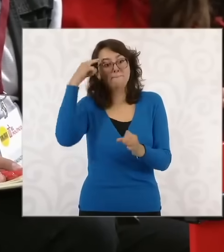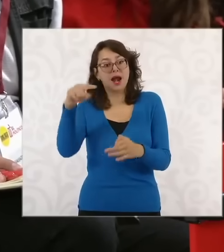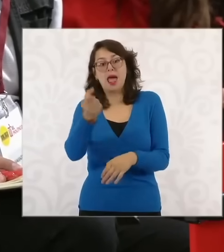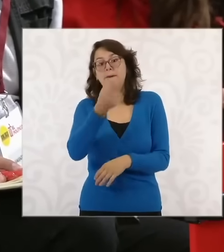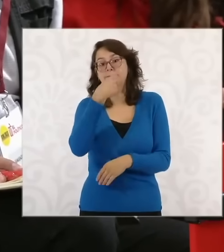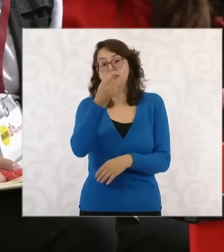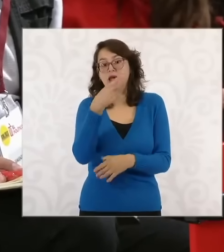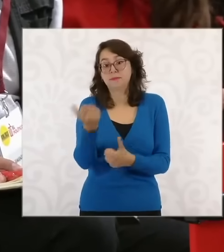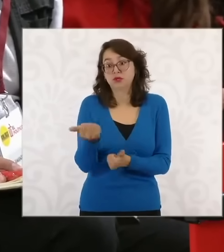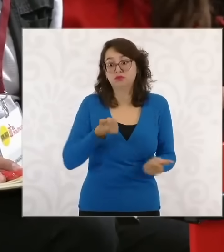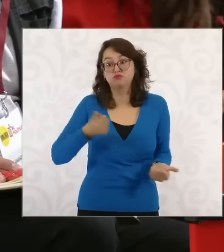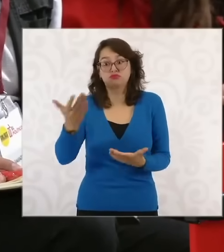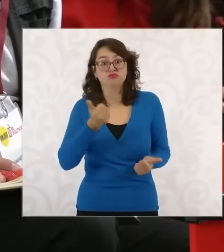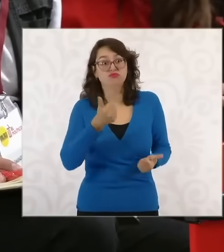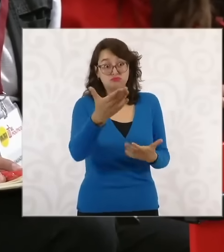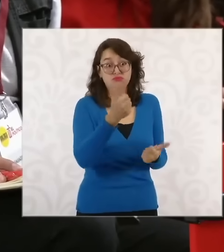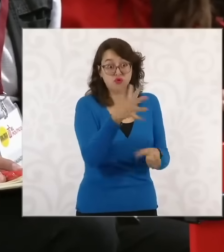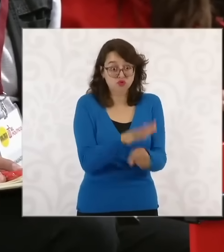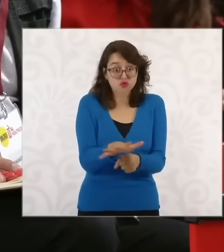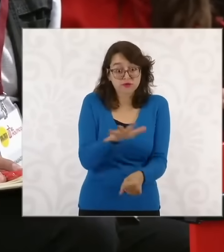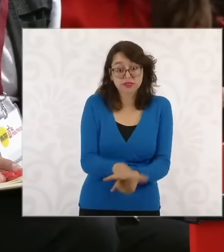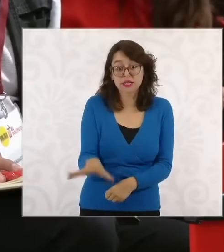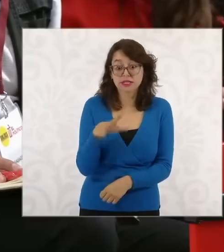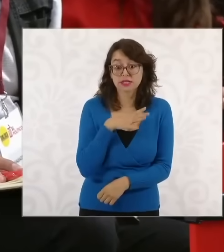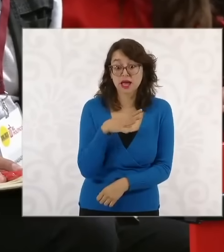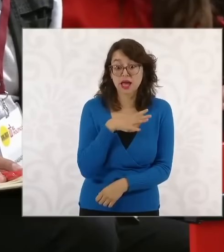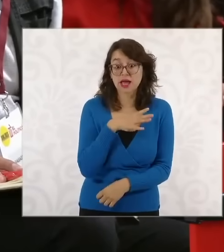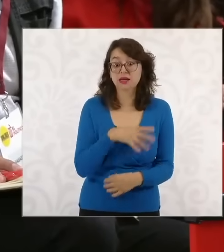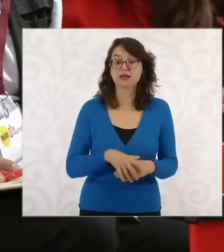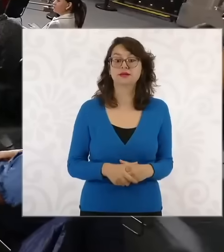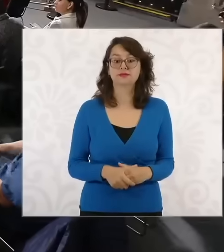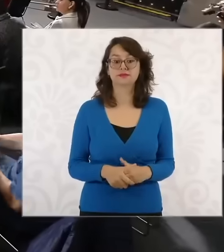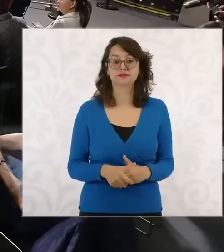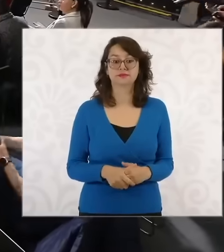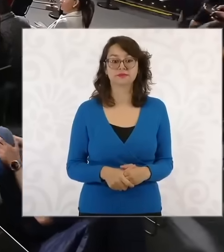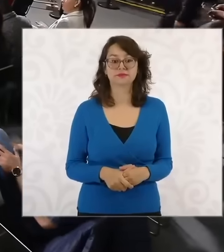a servir pues para la distribución de la insulina o de cualquier medicamento, ¿cómo va este tema?